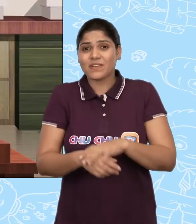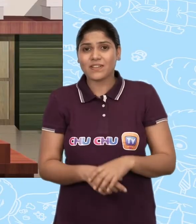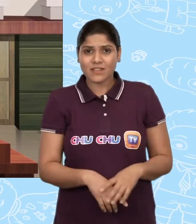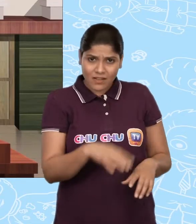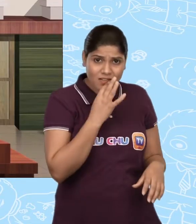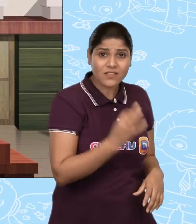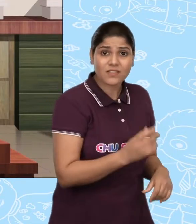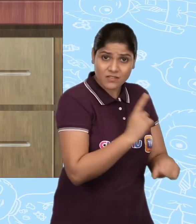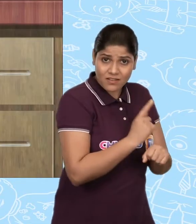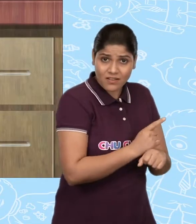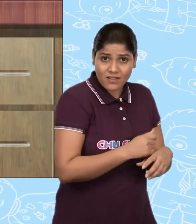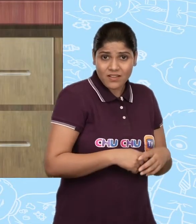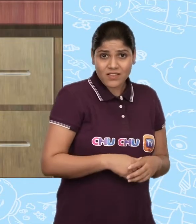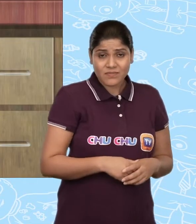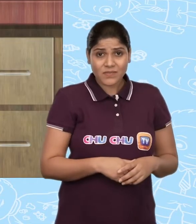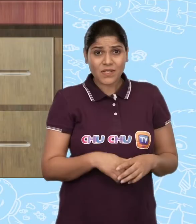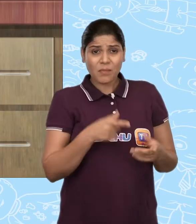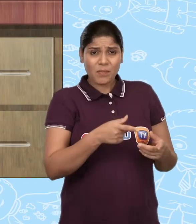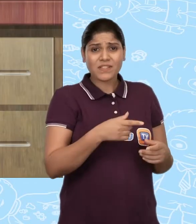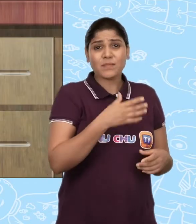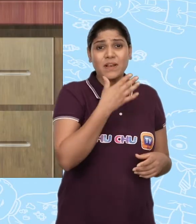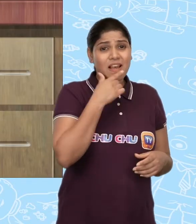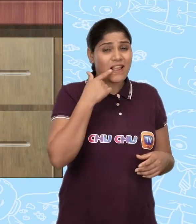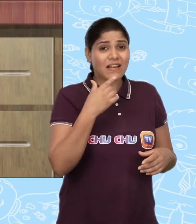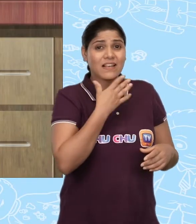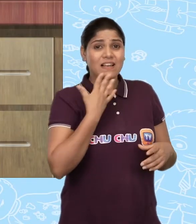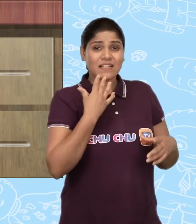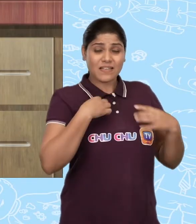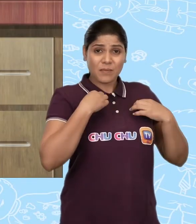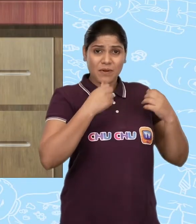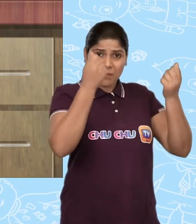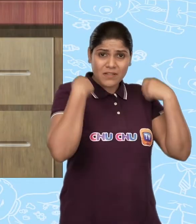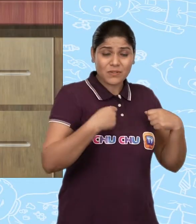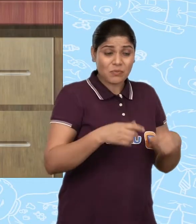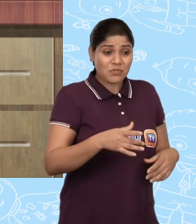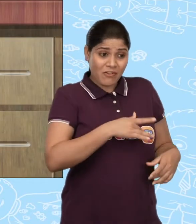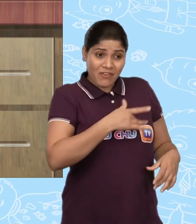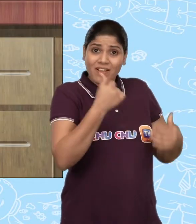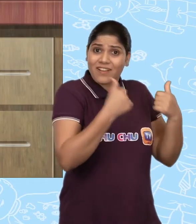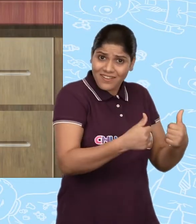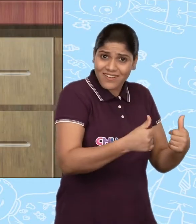क्या यह सच है Miss Dorothy? तभी जब मै लाल कपडे पहनती हूँ तो मुझे अच्छा लगता है!